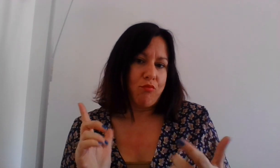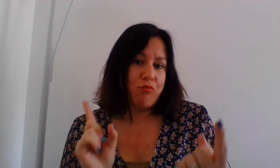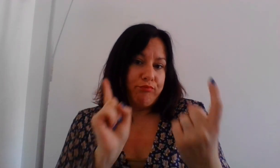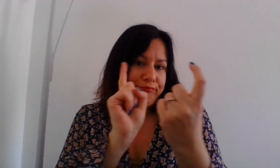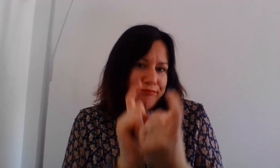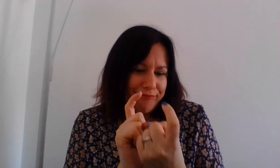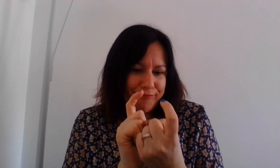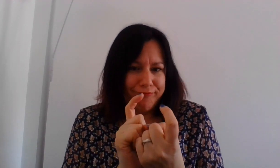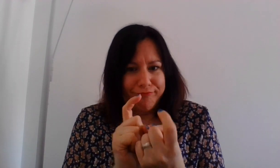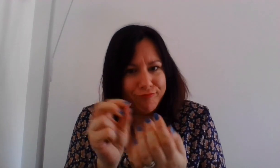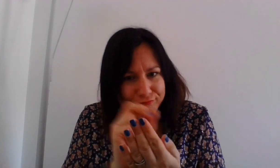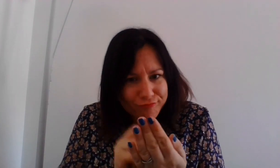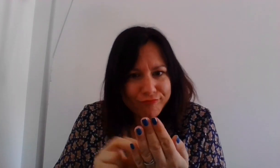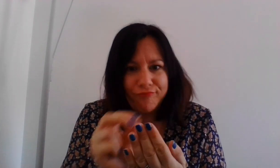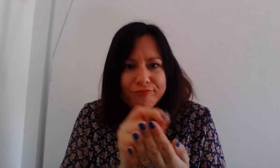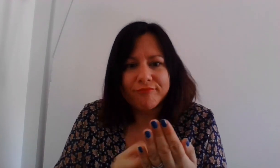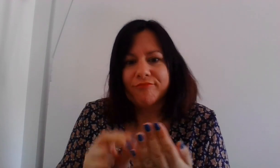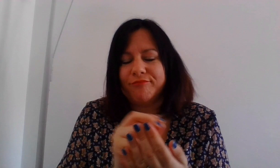on s'installe.